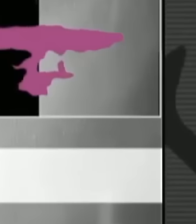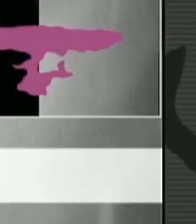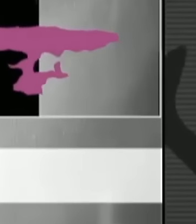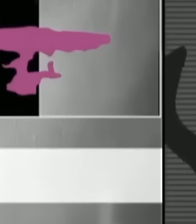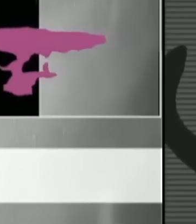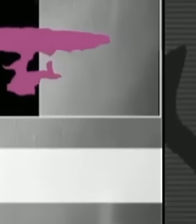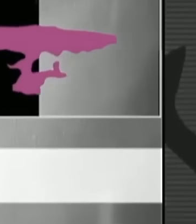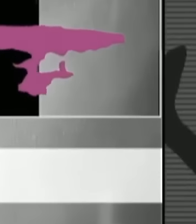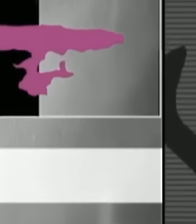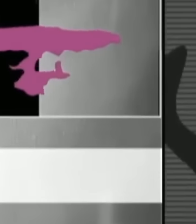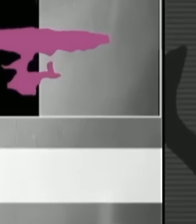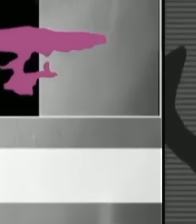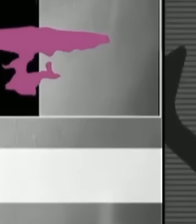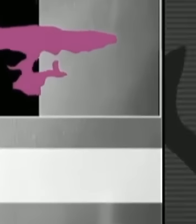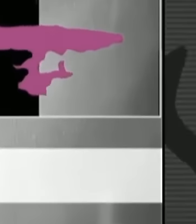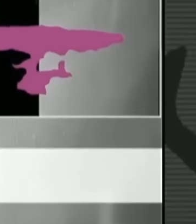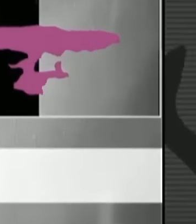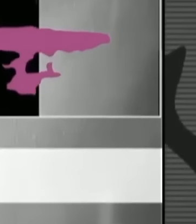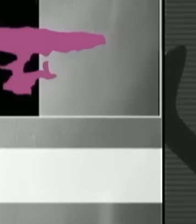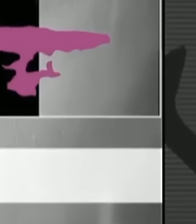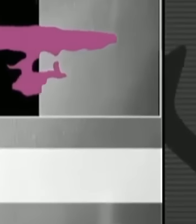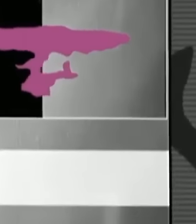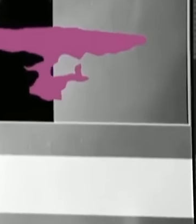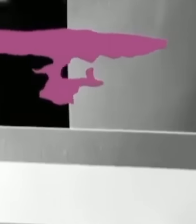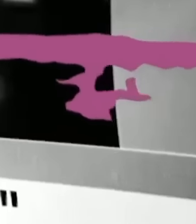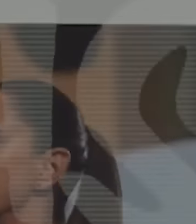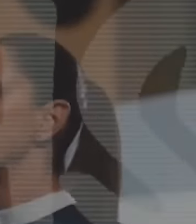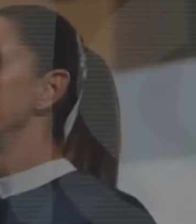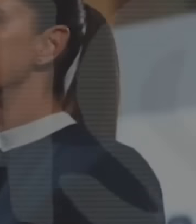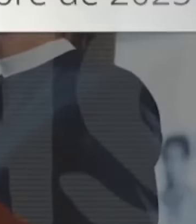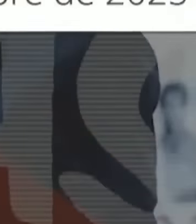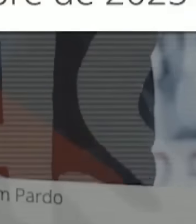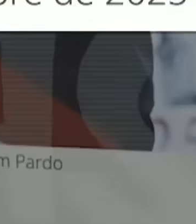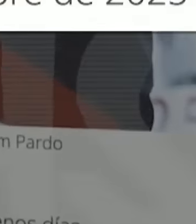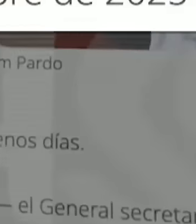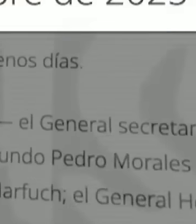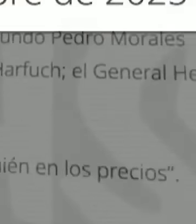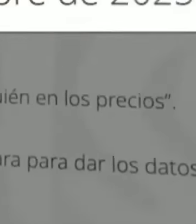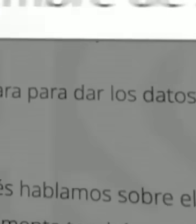Mentira. El 3 de noviembre se informó que Uruapan cuenta con una compañía permanente de la Guardia